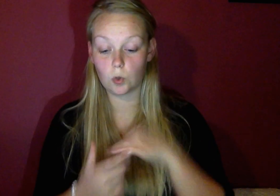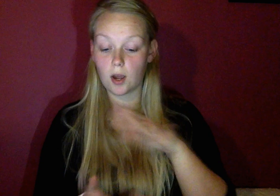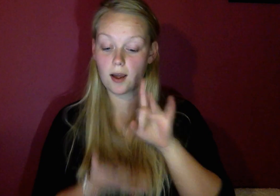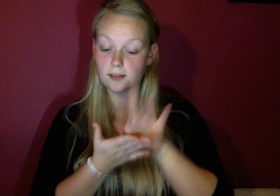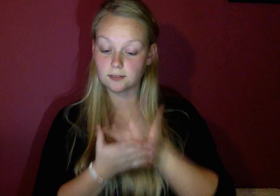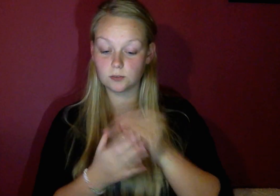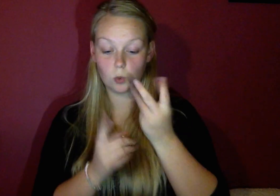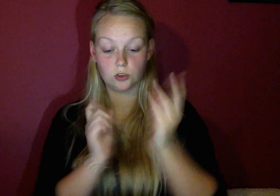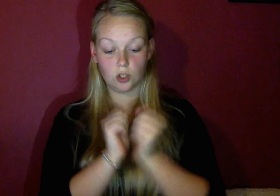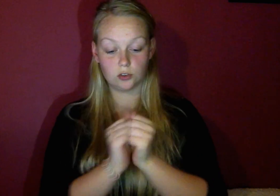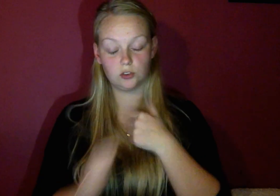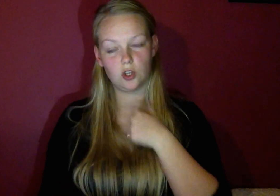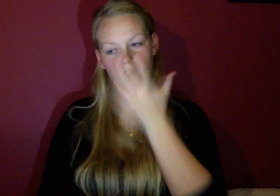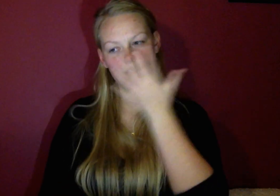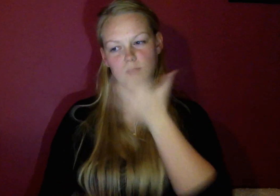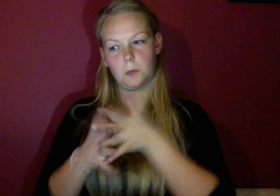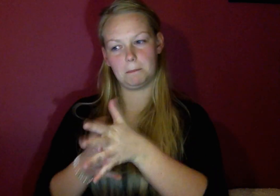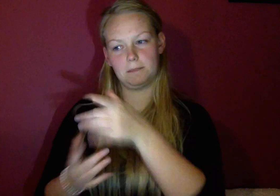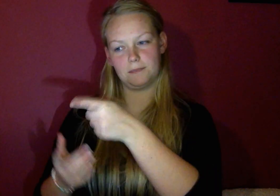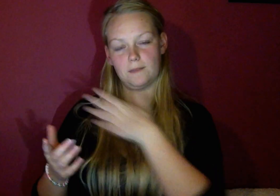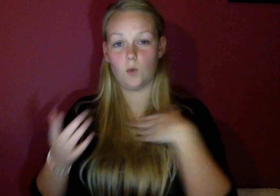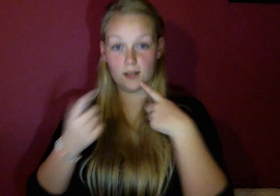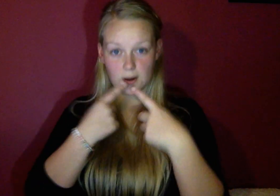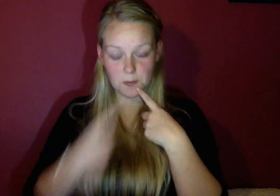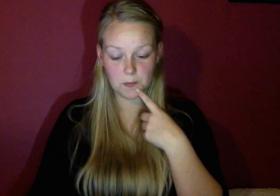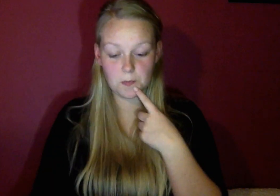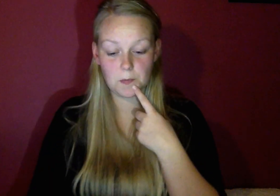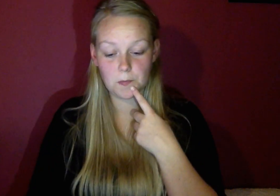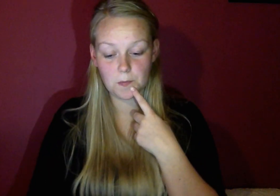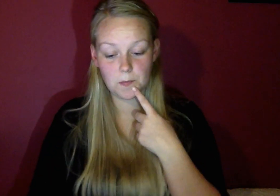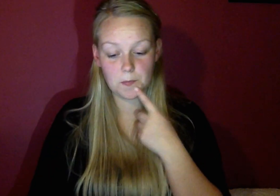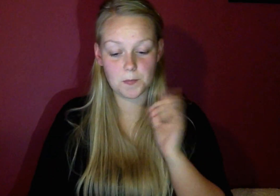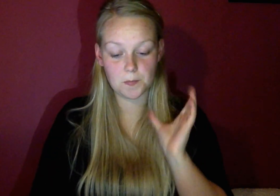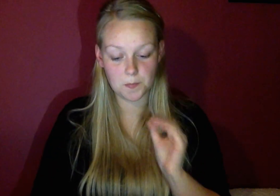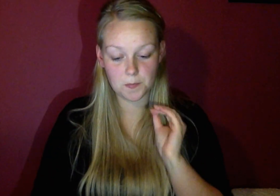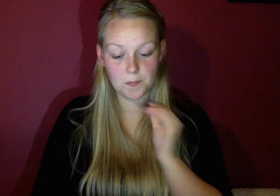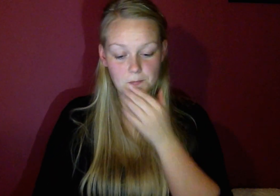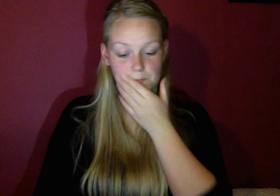Jo, jag har antecknat några saker som jag tänkte på när jag läste igenom denna dialog mellan oss.